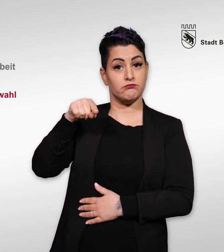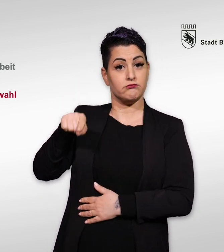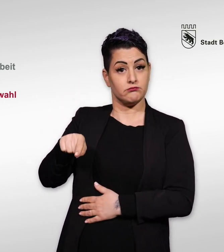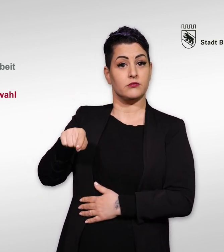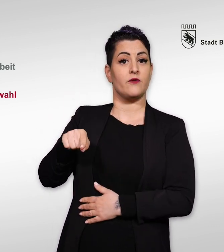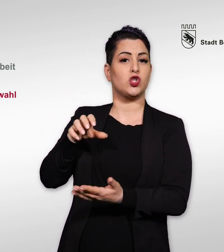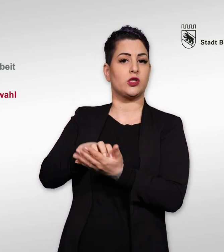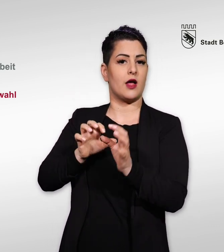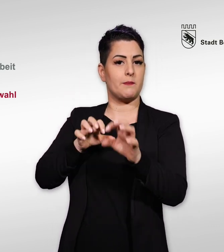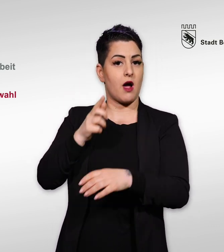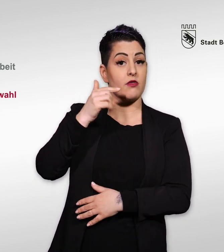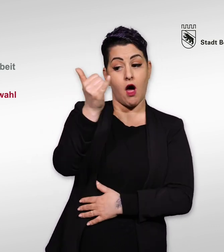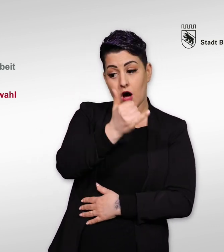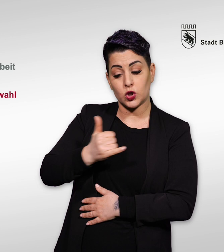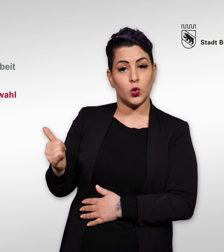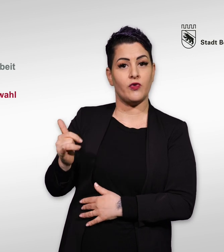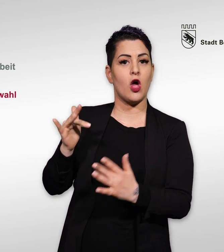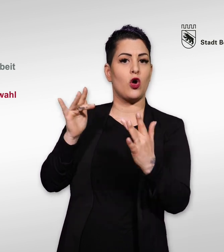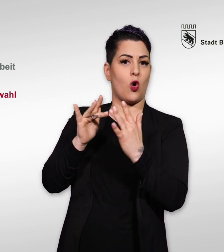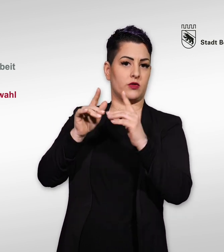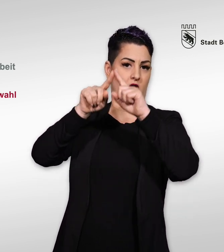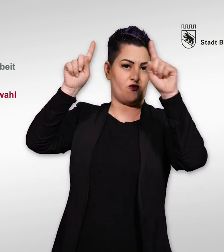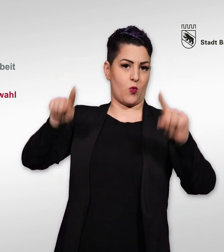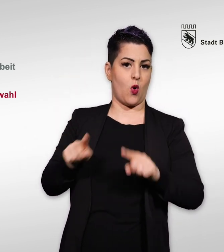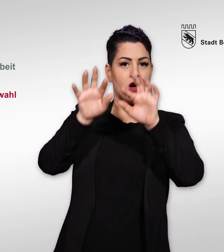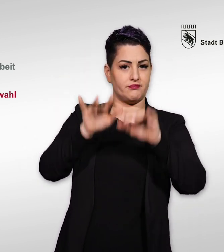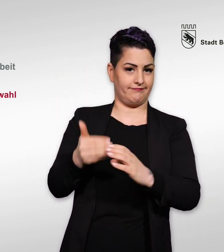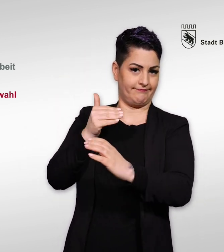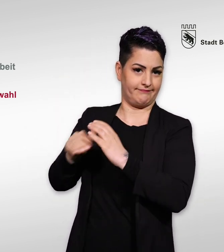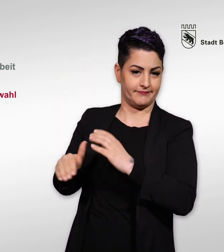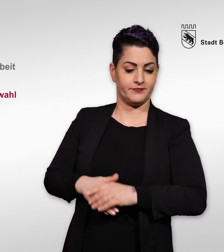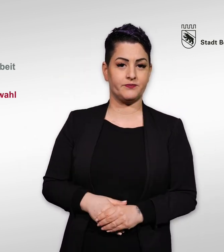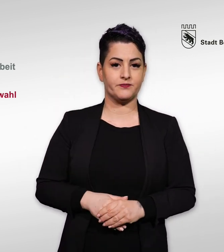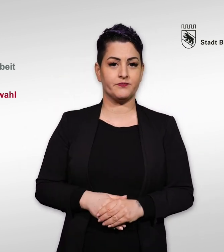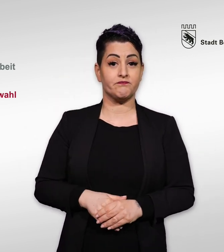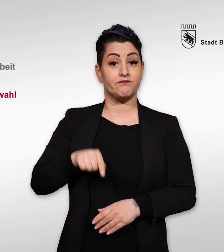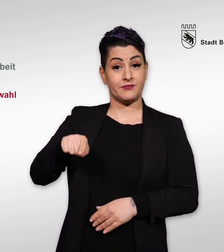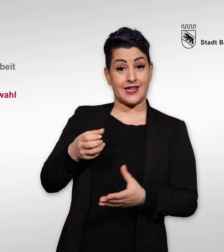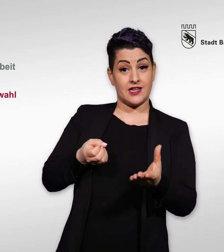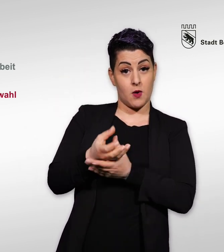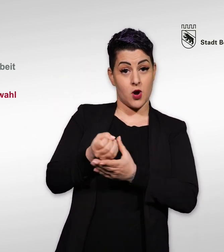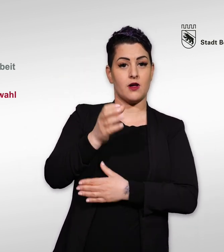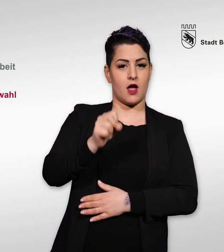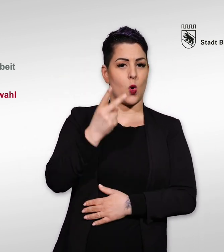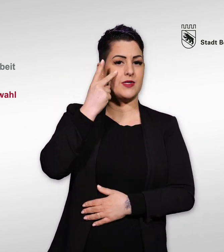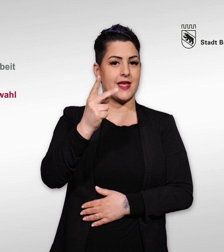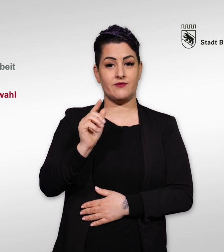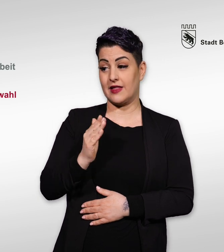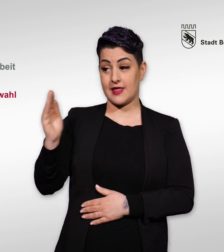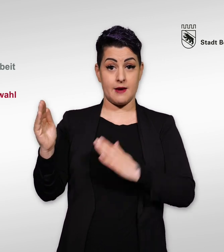Sie erreichen die Fachstelle für die Gleichstellung von Frau und Mann der Stadt Bern telefonisch oder über das Kontaktformular. Sie finden diese Informationen in